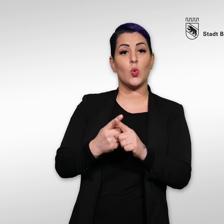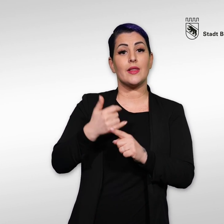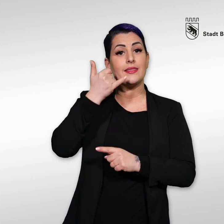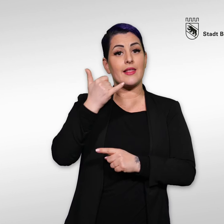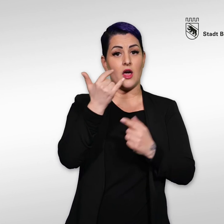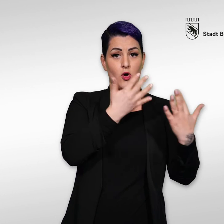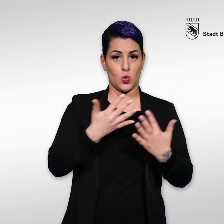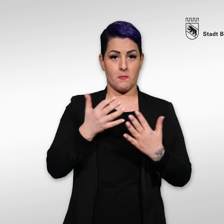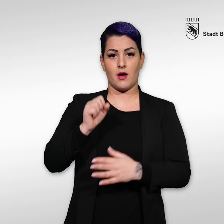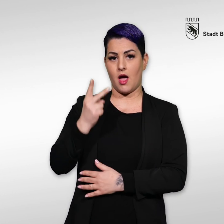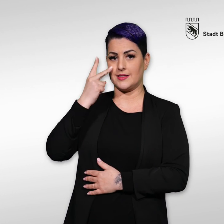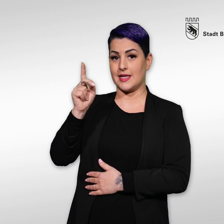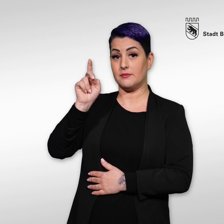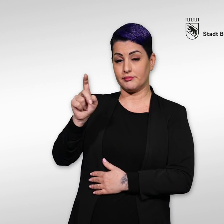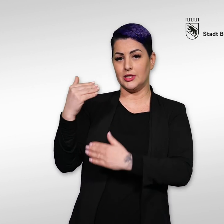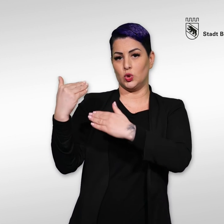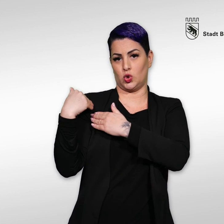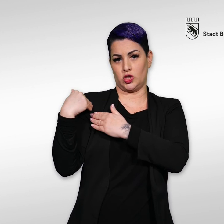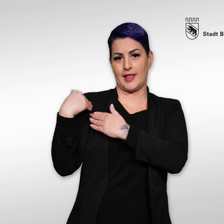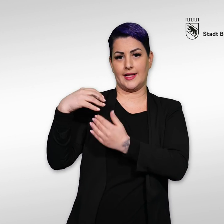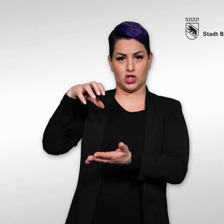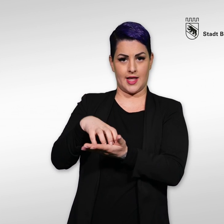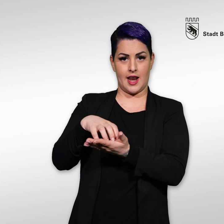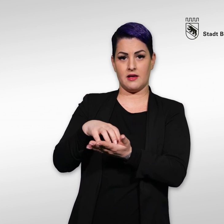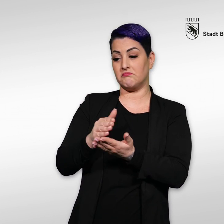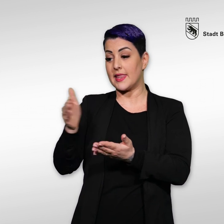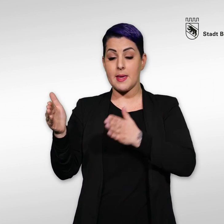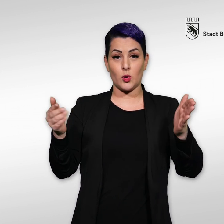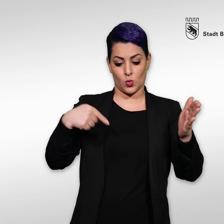der Box «Zuständige Stelle» neben oder unter diesem Video.